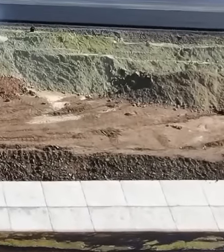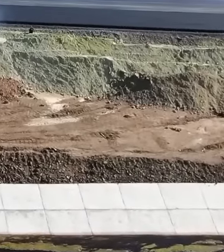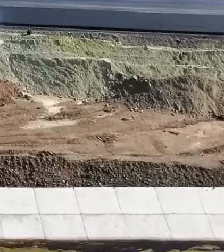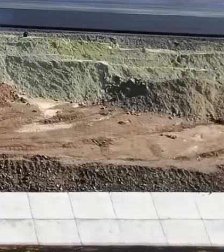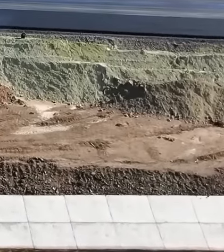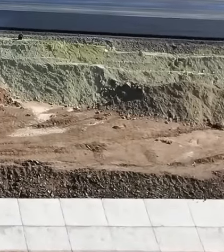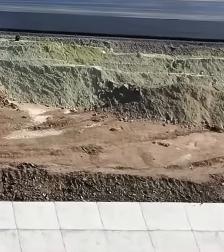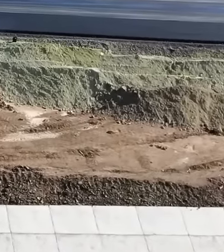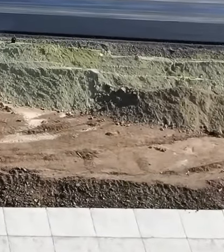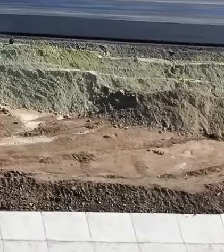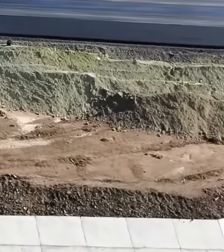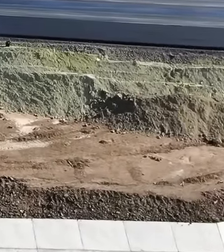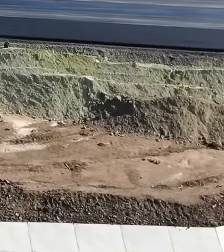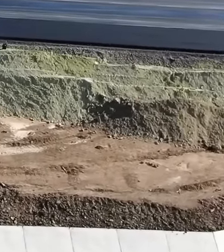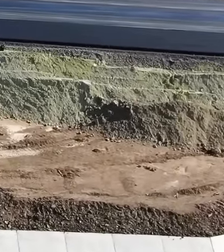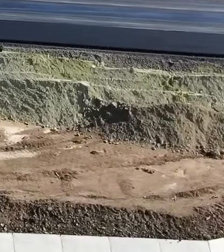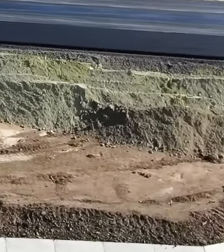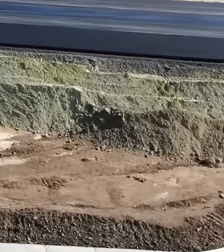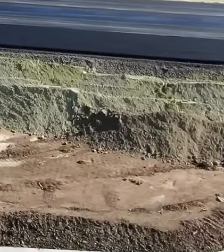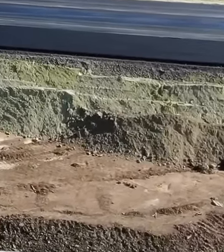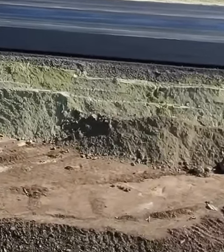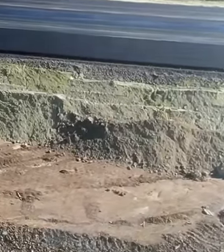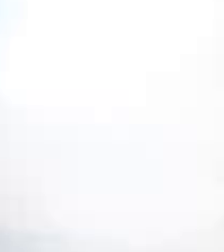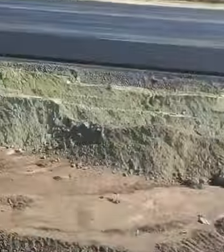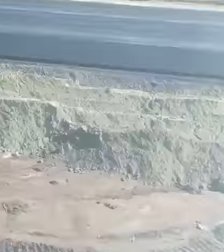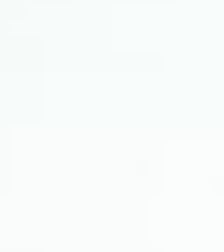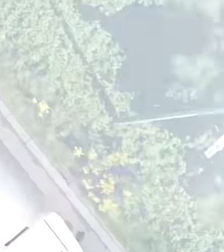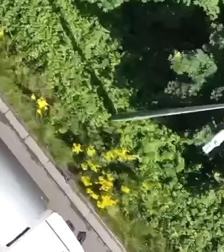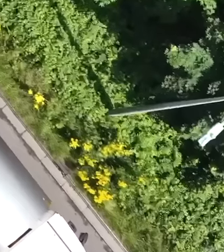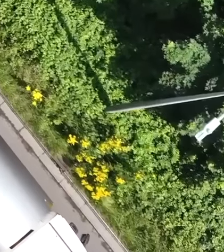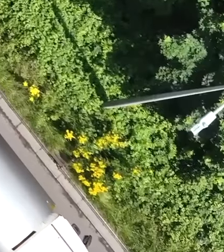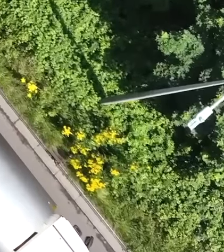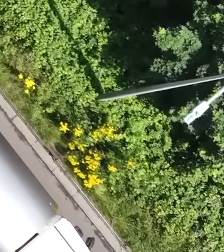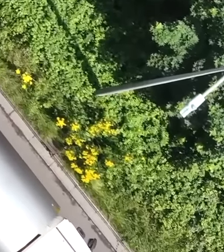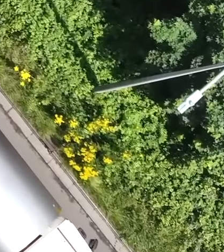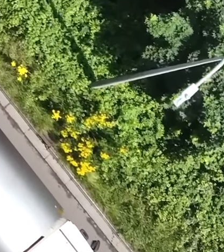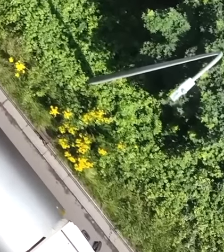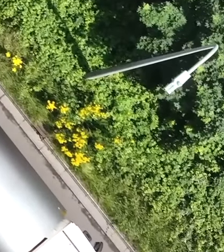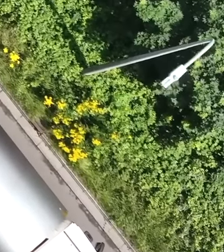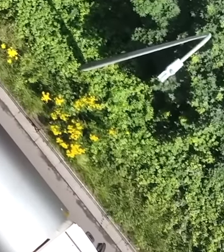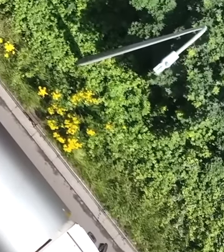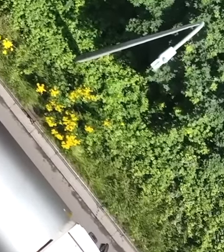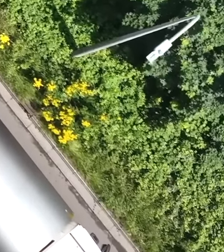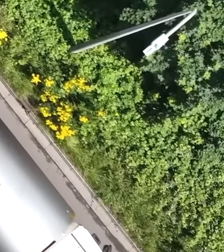caminos conectando pueblos que antes estaban en el olvido y obras de primer nivel que se erigen